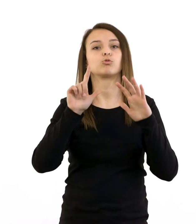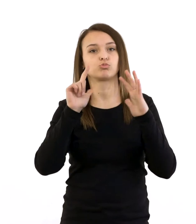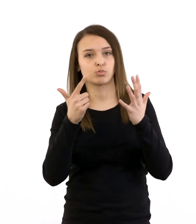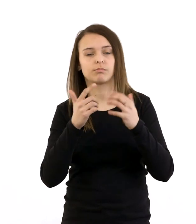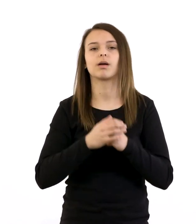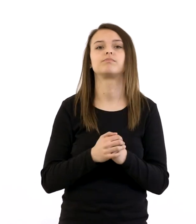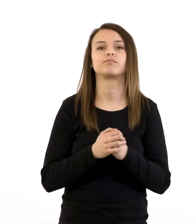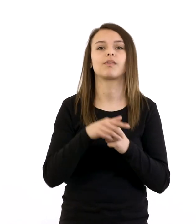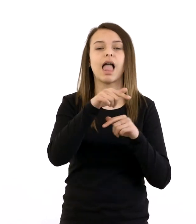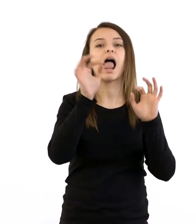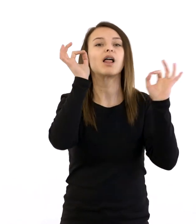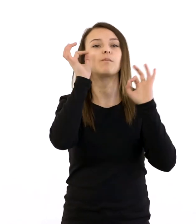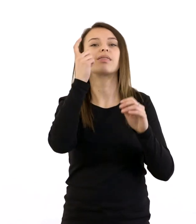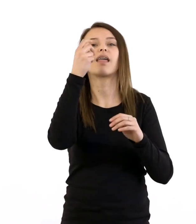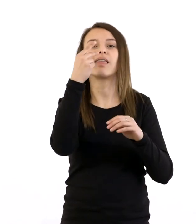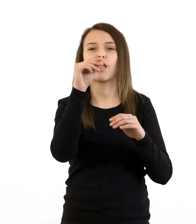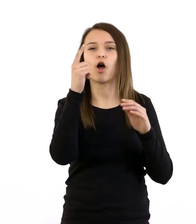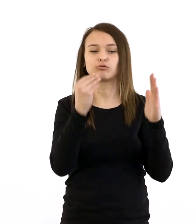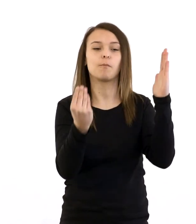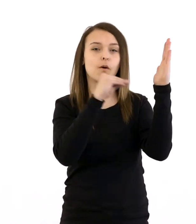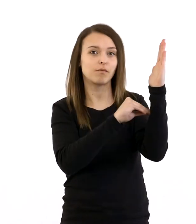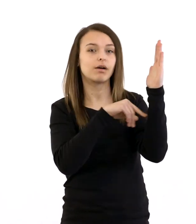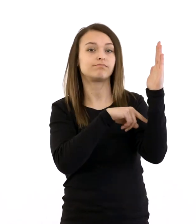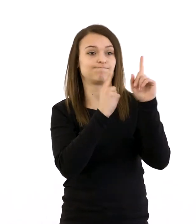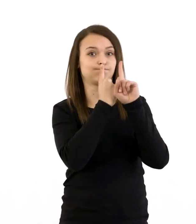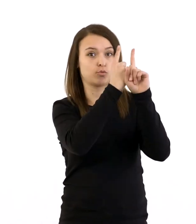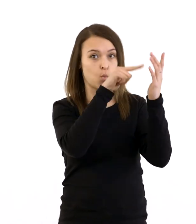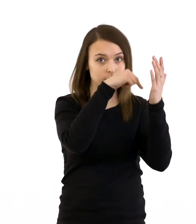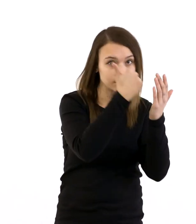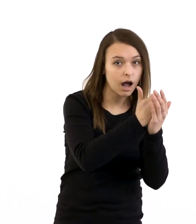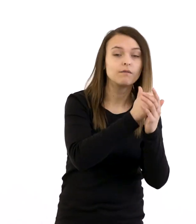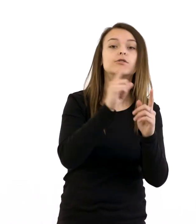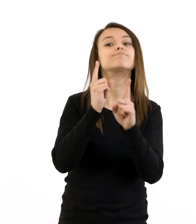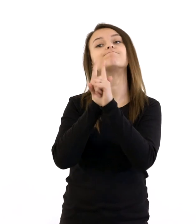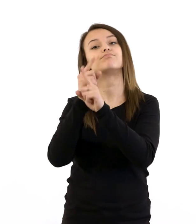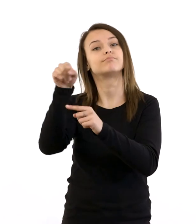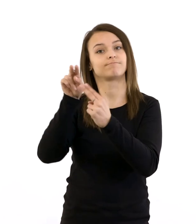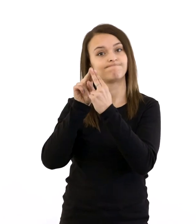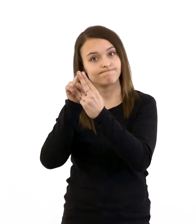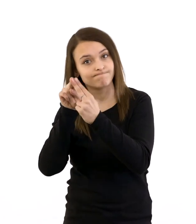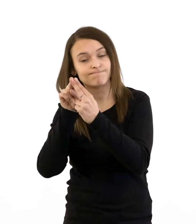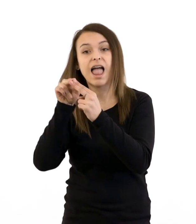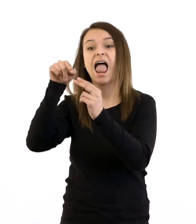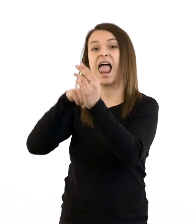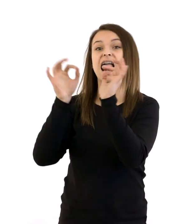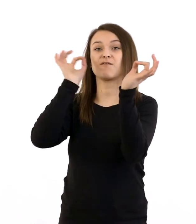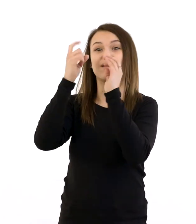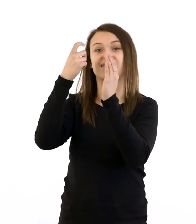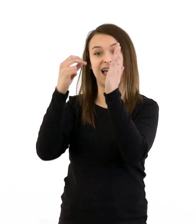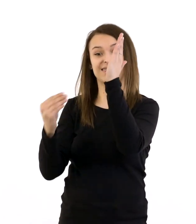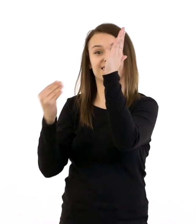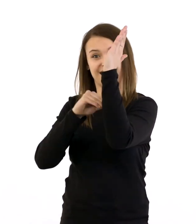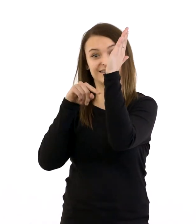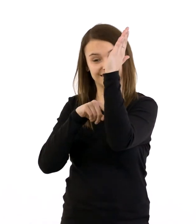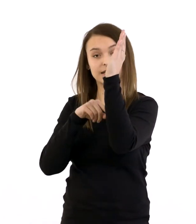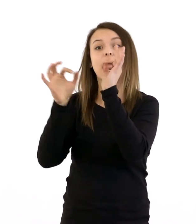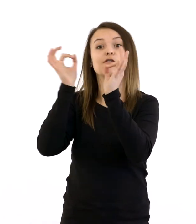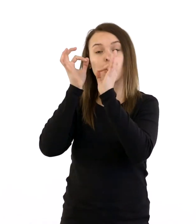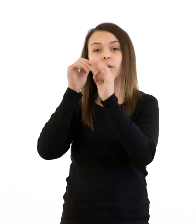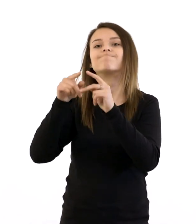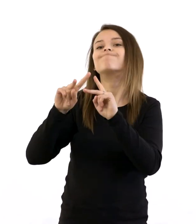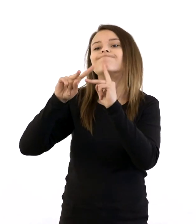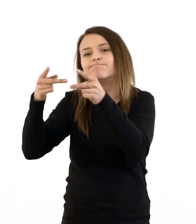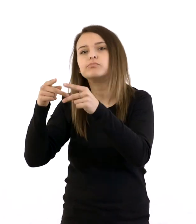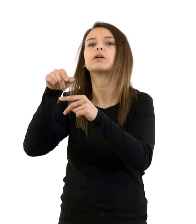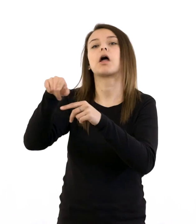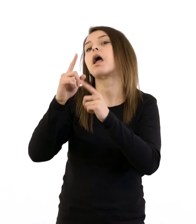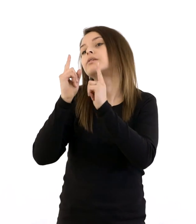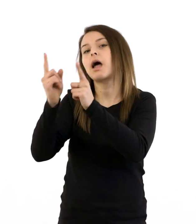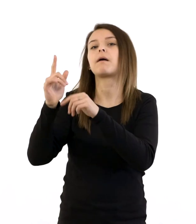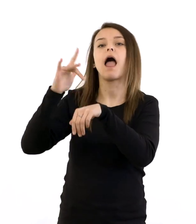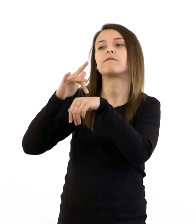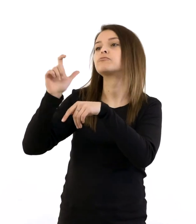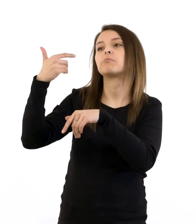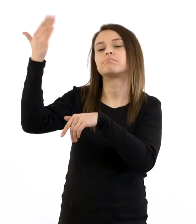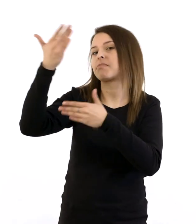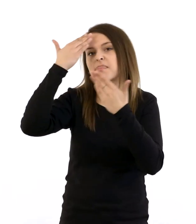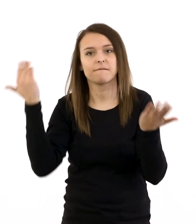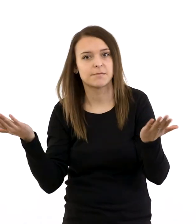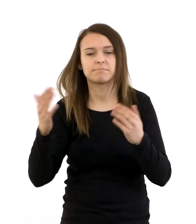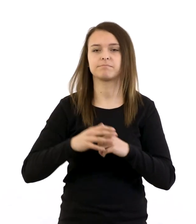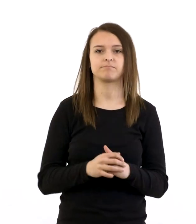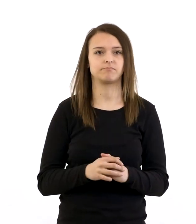zapis o tym, czy podanie danych osobowych jest wymogiem ustawowym lub umownym lub warunkiem zawarcia umowy i jakie są ewentualne konsekwencje niepodania danych;